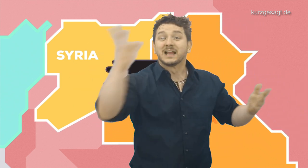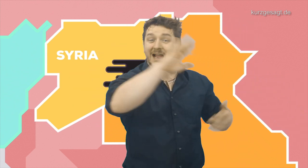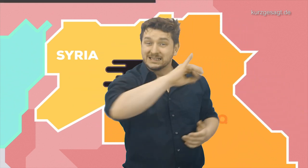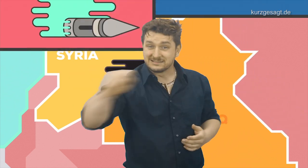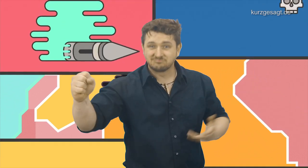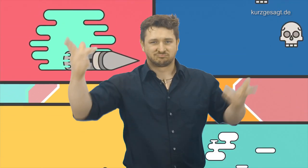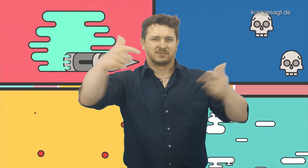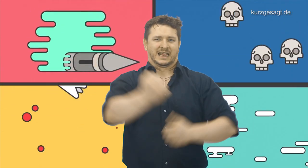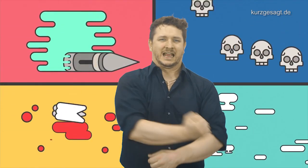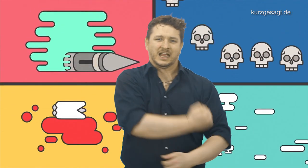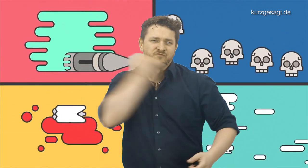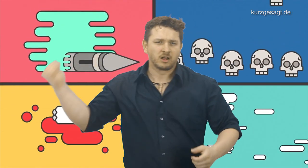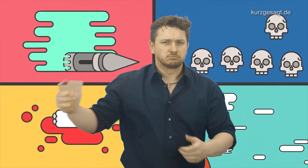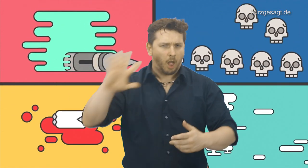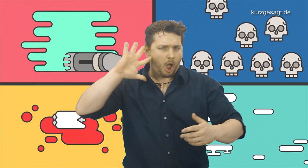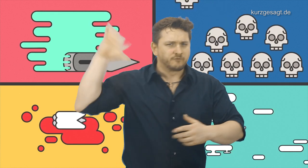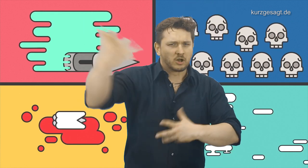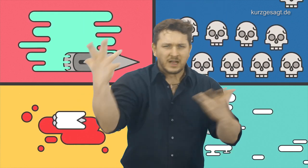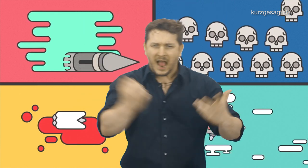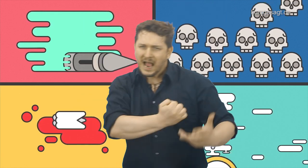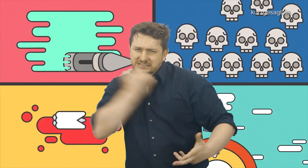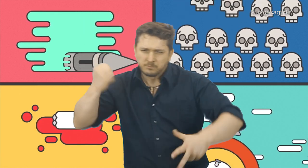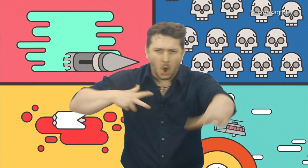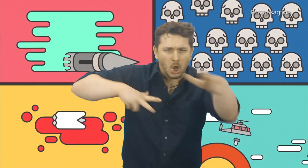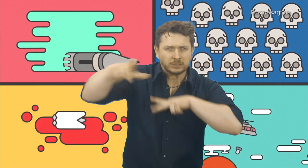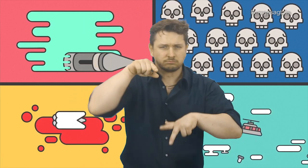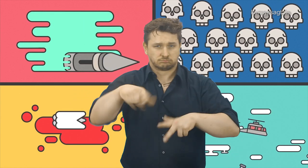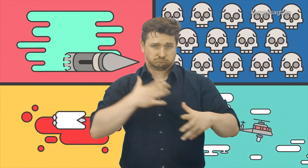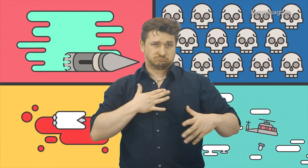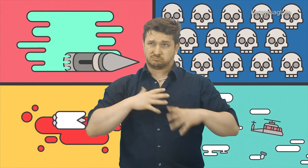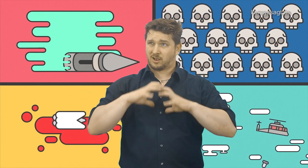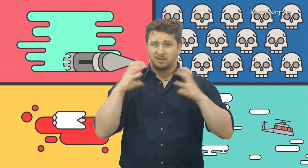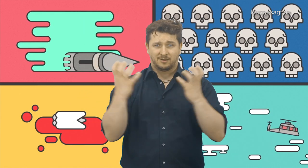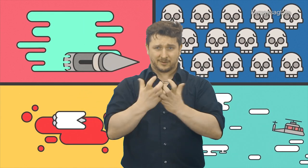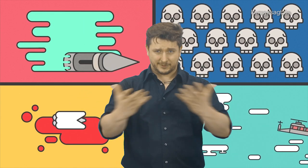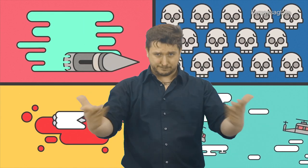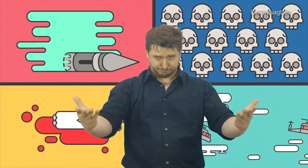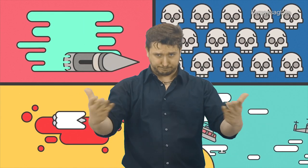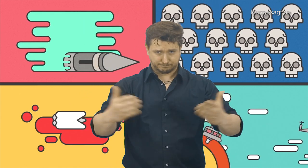Die ISIS wurde zur erfolgreichsten extremistischen Organisation unserer Erde.